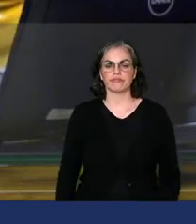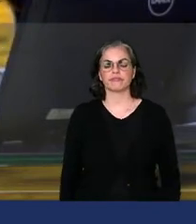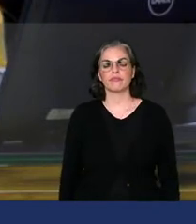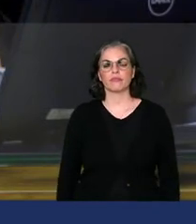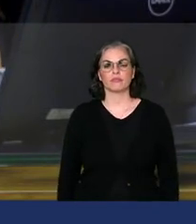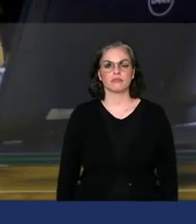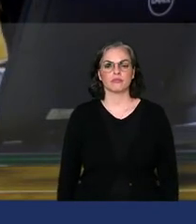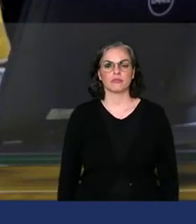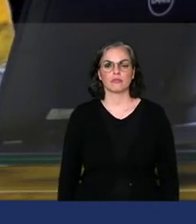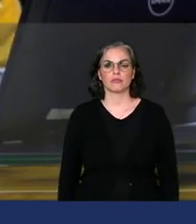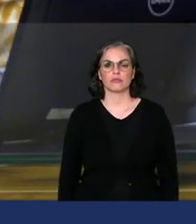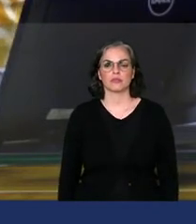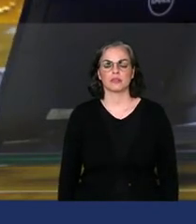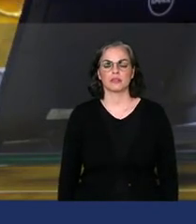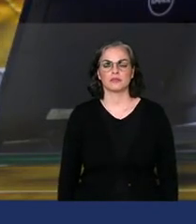REJEITADA A EMENDA. ÚLTIMO DESTAQUE DESSA MATÉRIA,